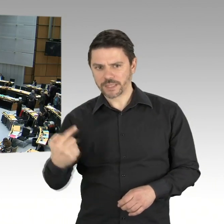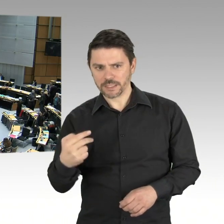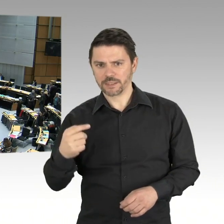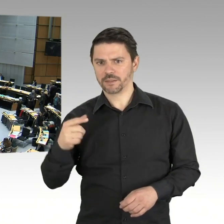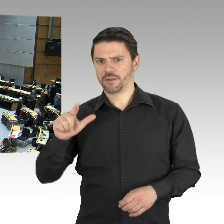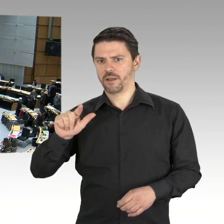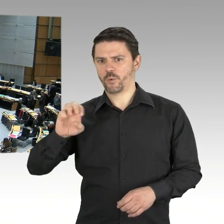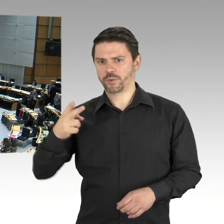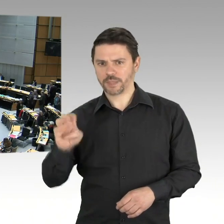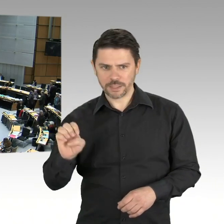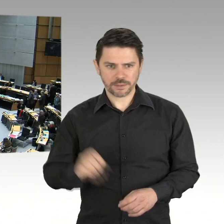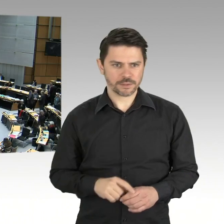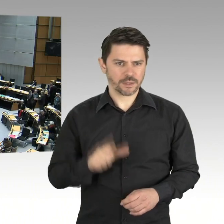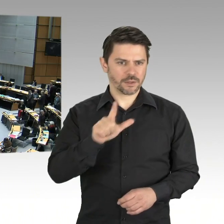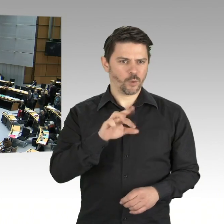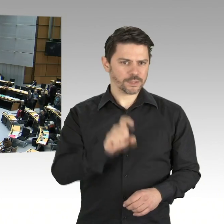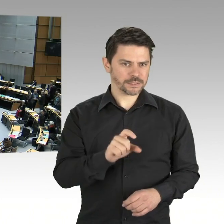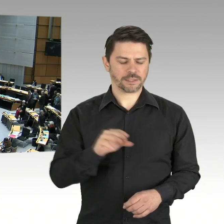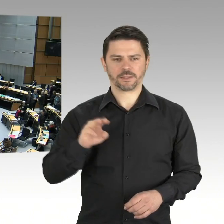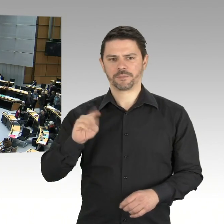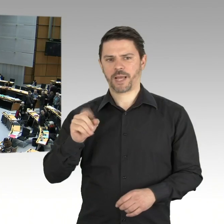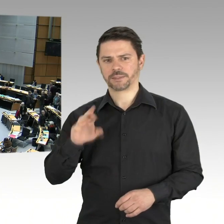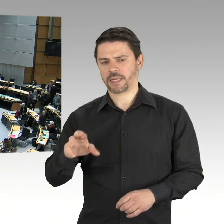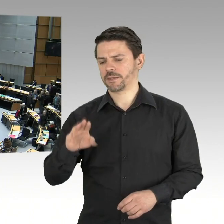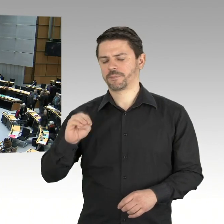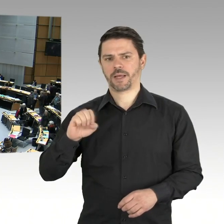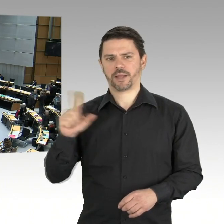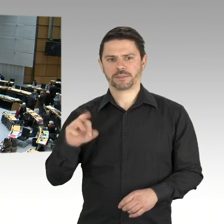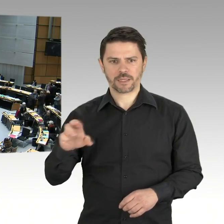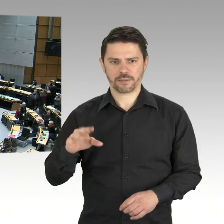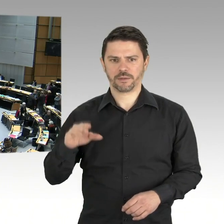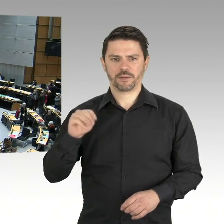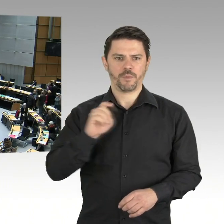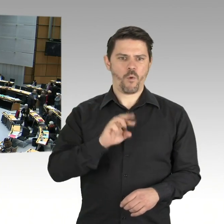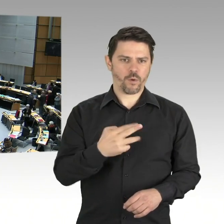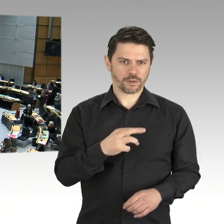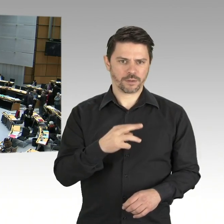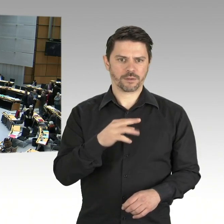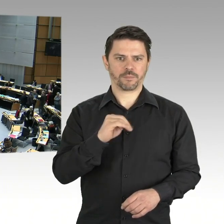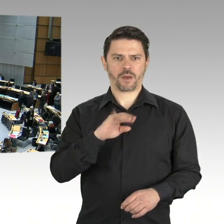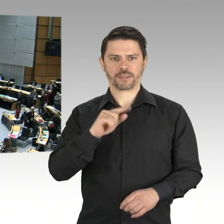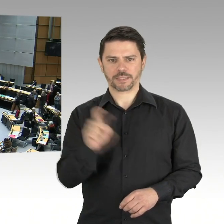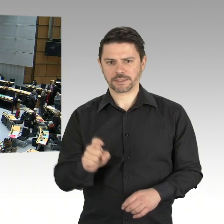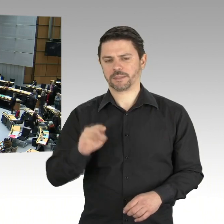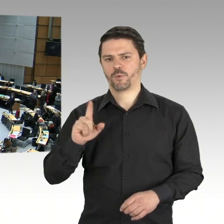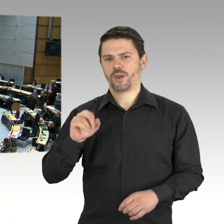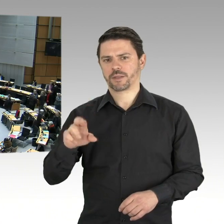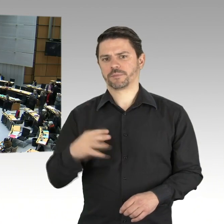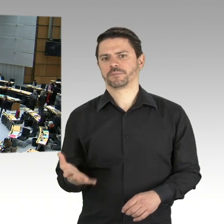Herr Harald Moritz. Herr Michael Müller. Herr Dr. Michail Nelken. Herr Kay Nerstheimer.